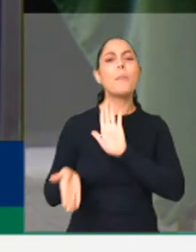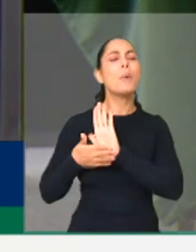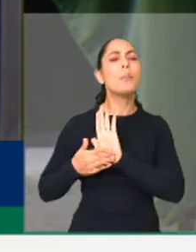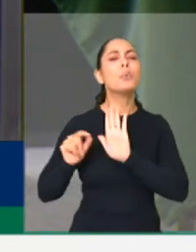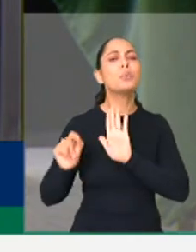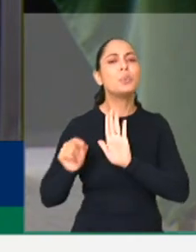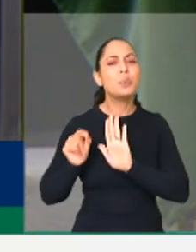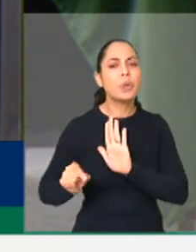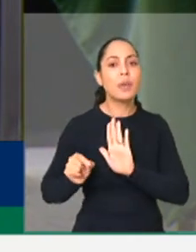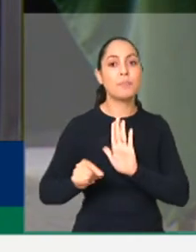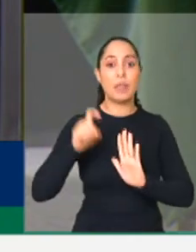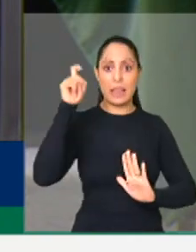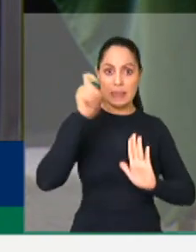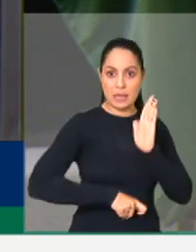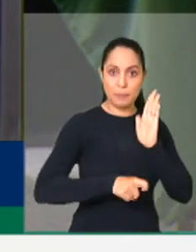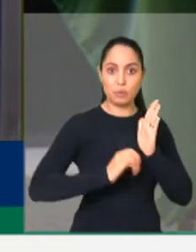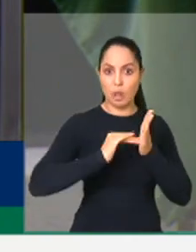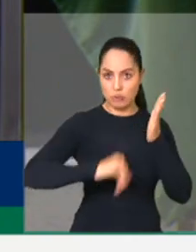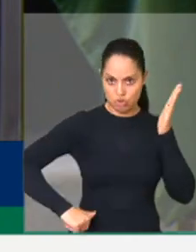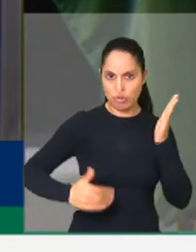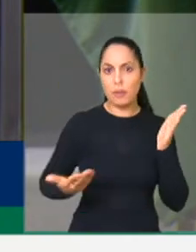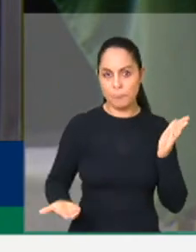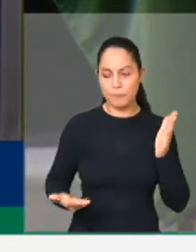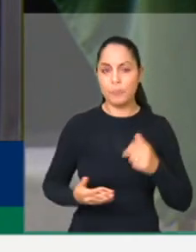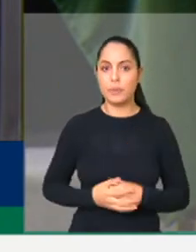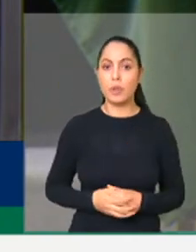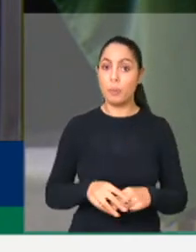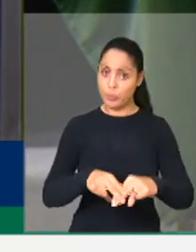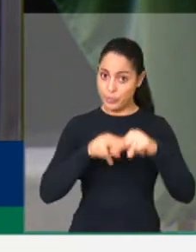2021. NO ENTANTO POR NÃO ACOMPANHAR ESTIMATIVA COMPENSAÇÃO EMENDA DEVE SER CONSIDERADA INADEQUADA E